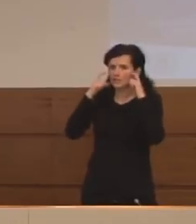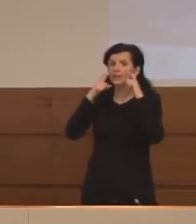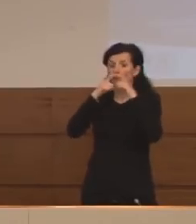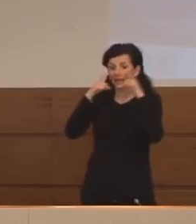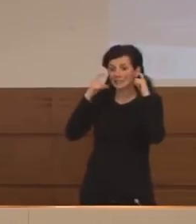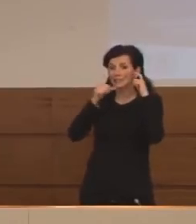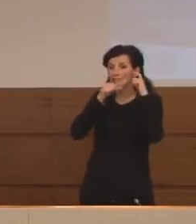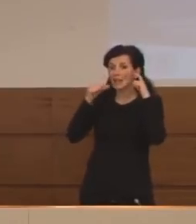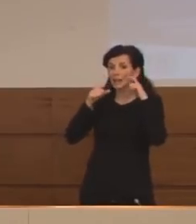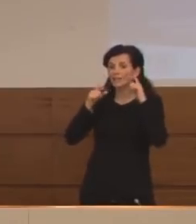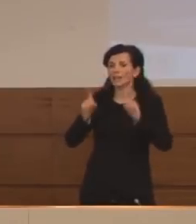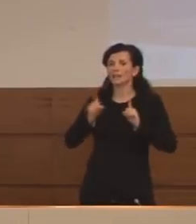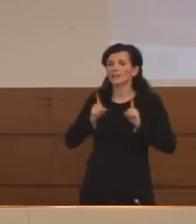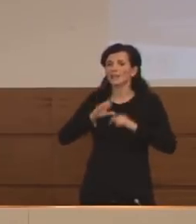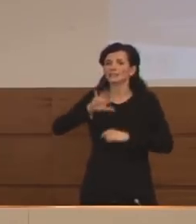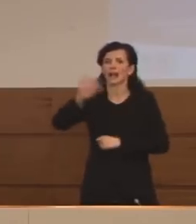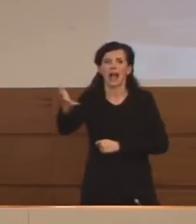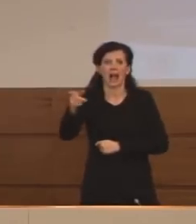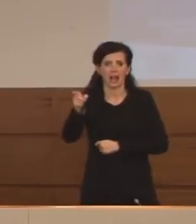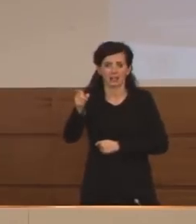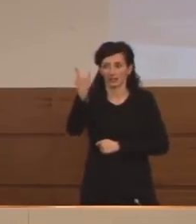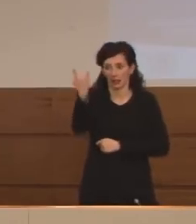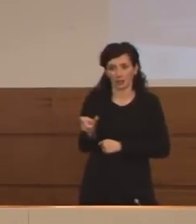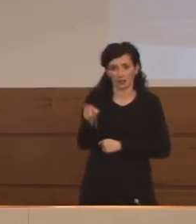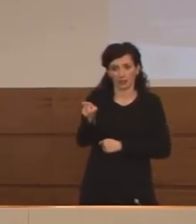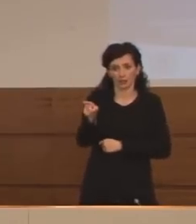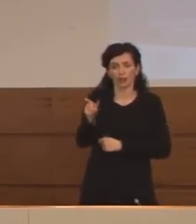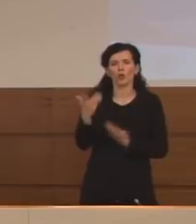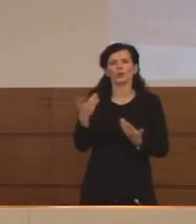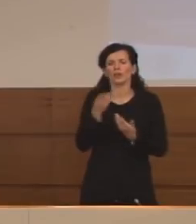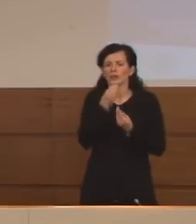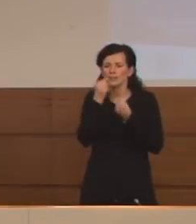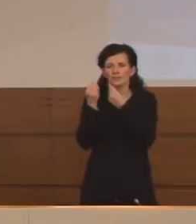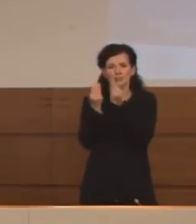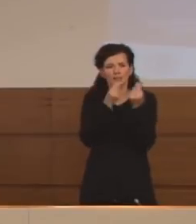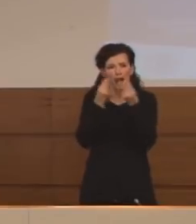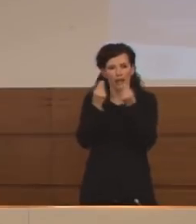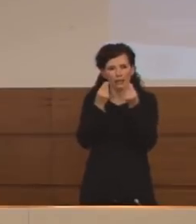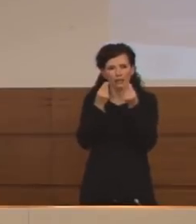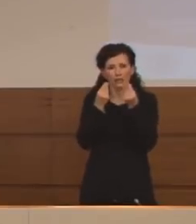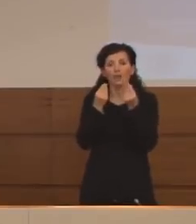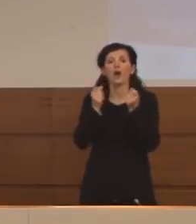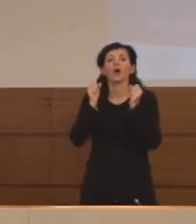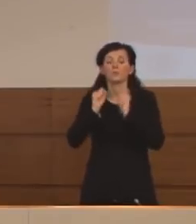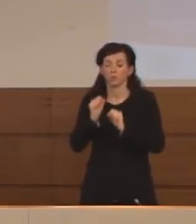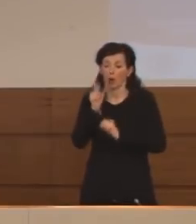Cioè a proteggere dalla saliva eventualmente infetta di persone sintomatiche